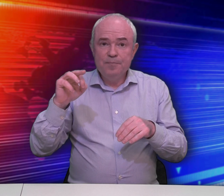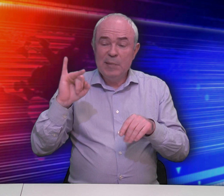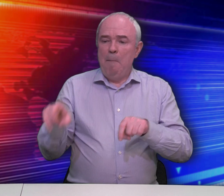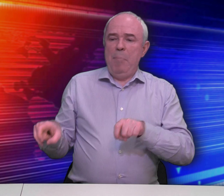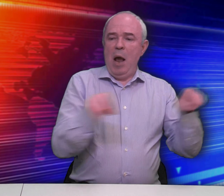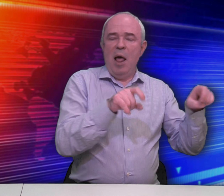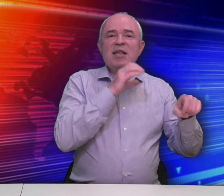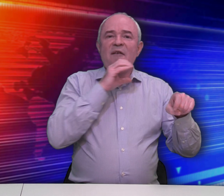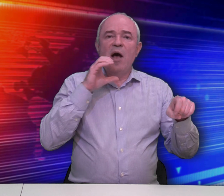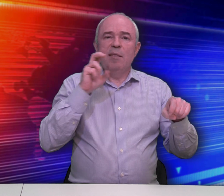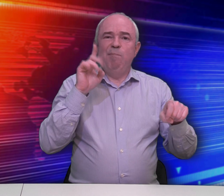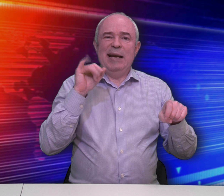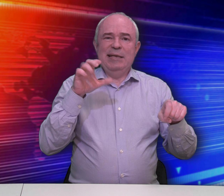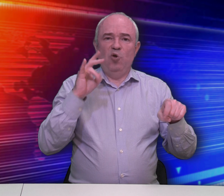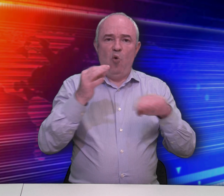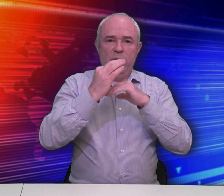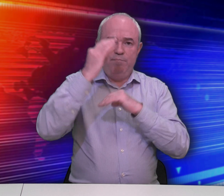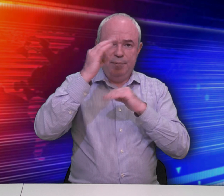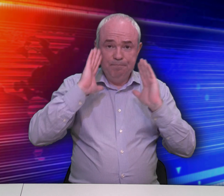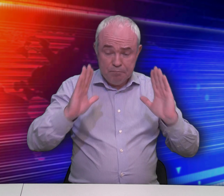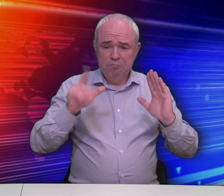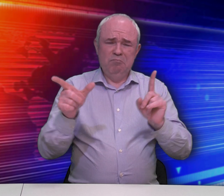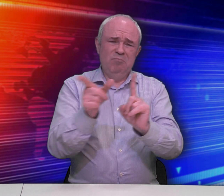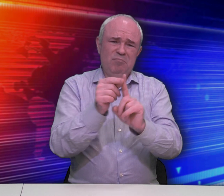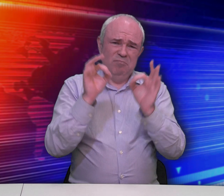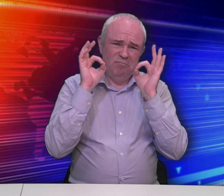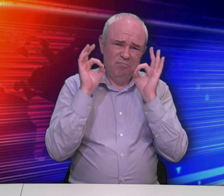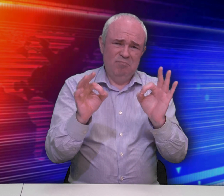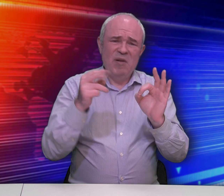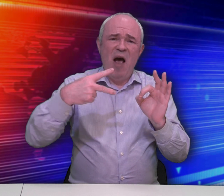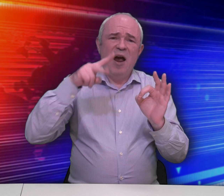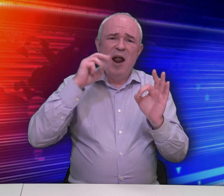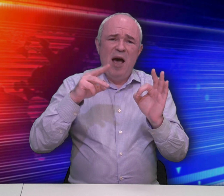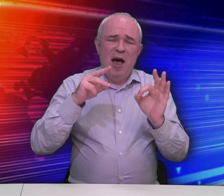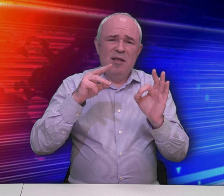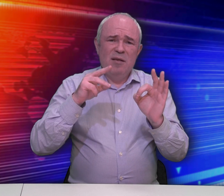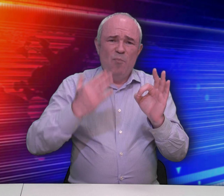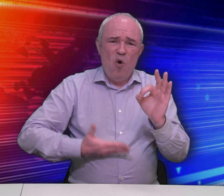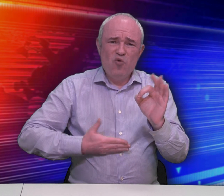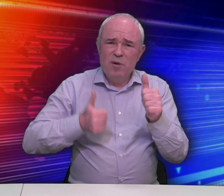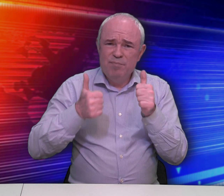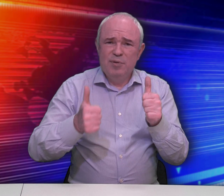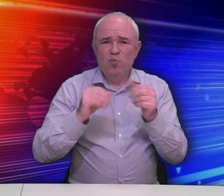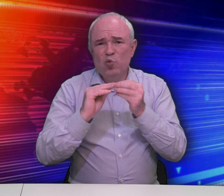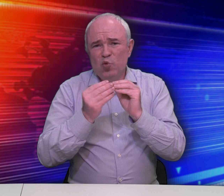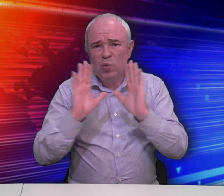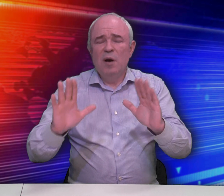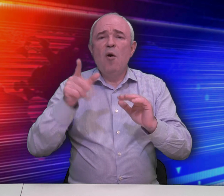и переехал в северный Брикстон. Они прожили в браке 20 лет,